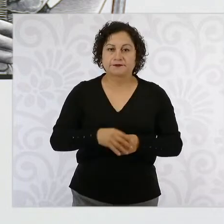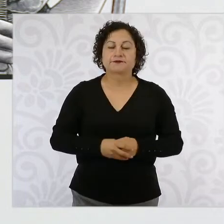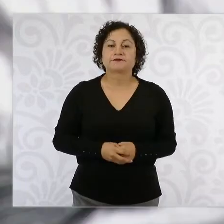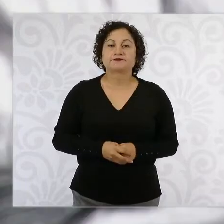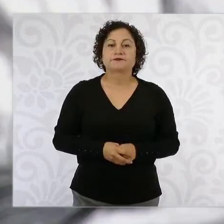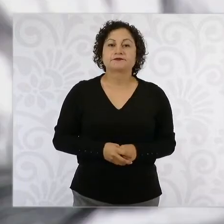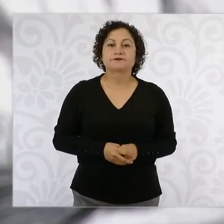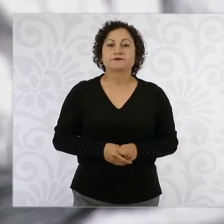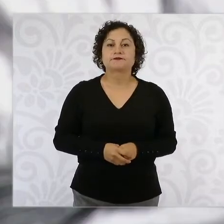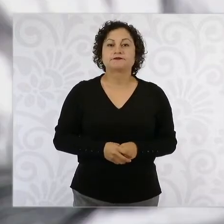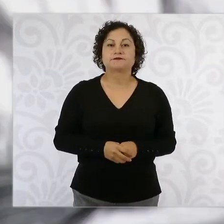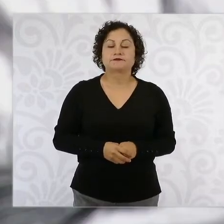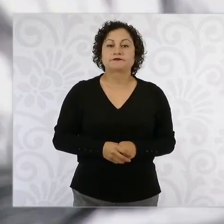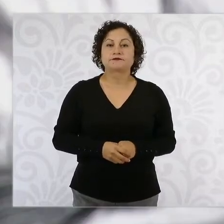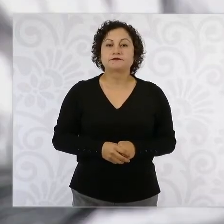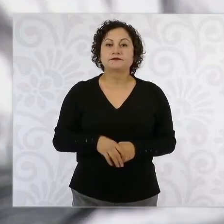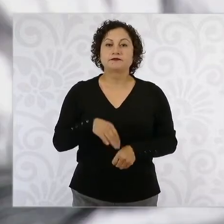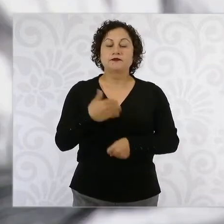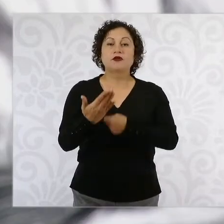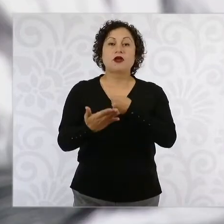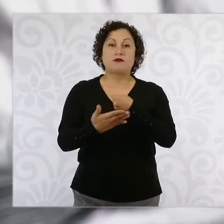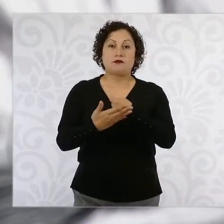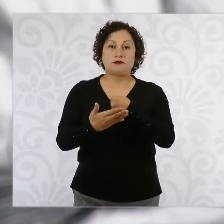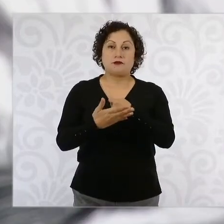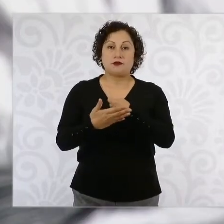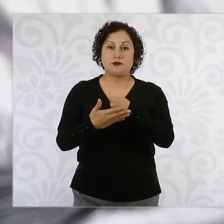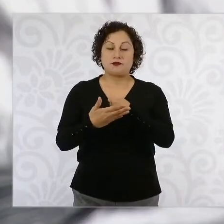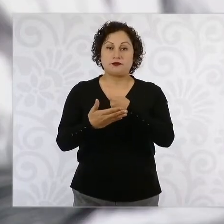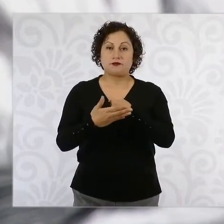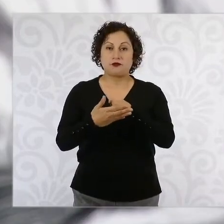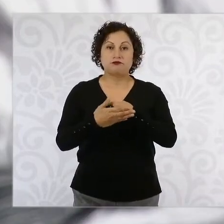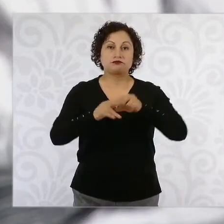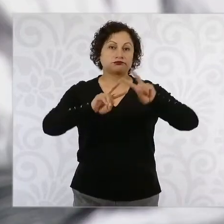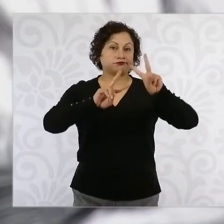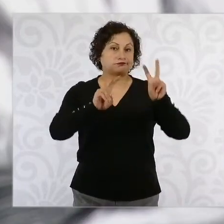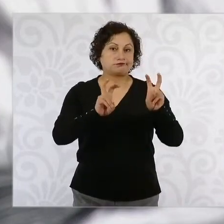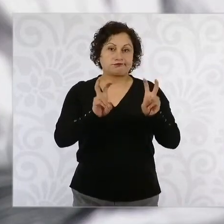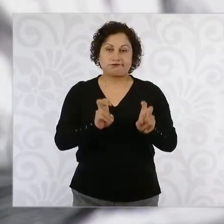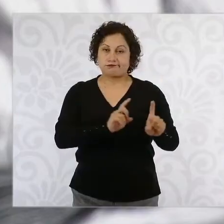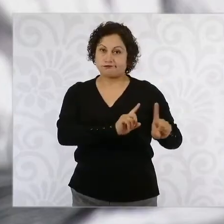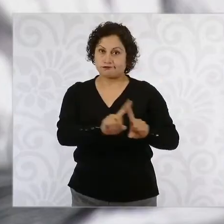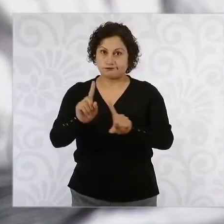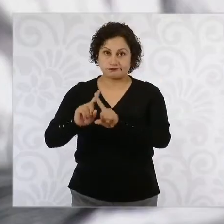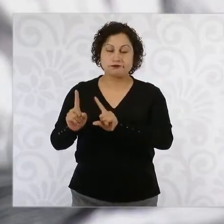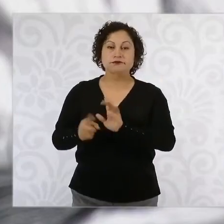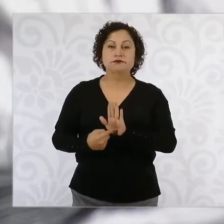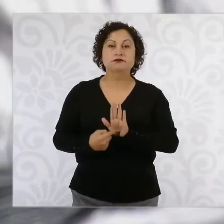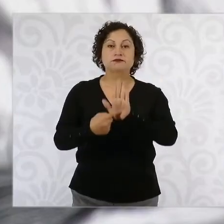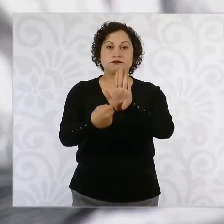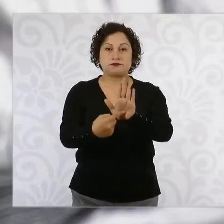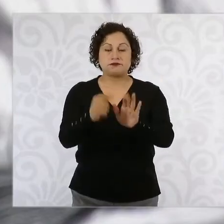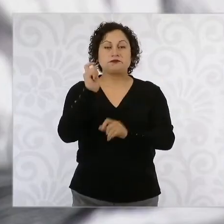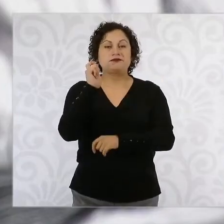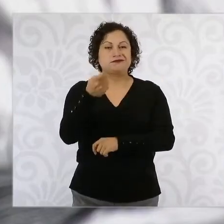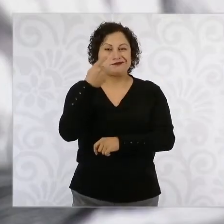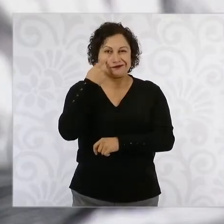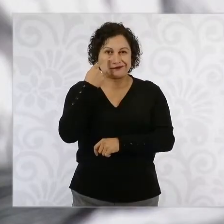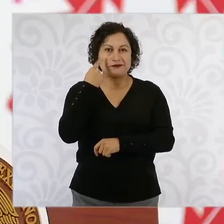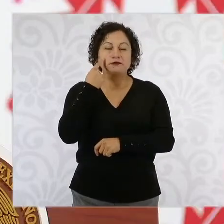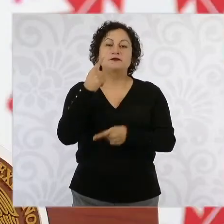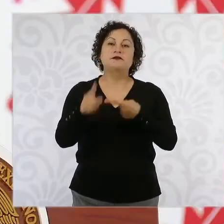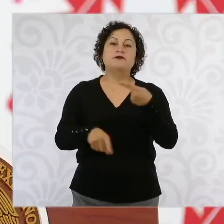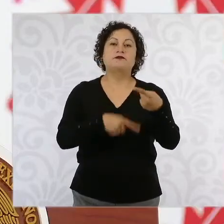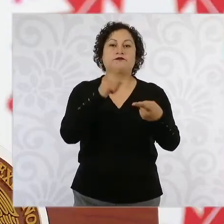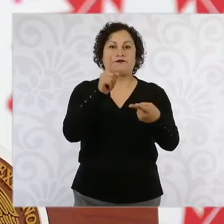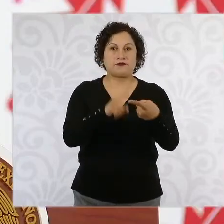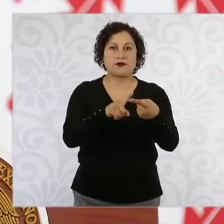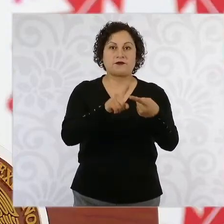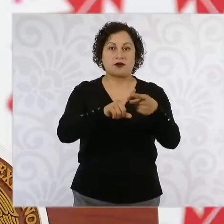vamos a tomarlo en diferentes áreas no el primero es el plan de infraestructura para México en el